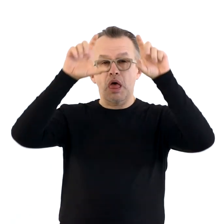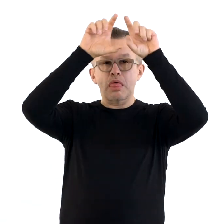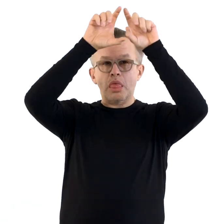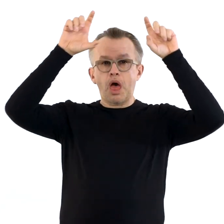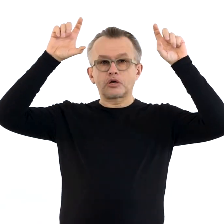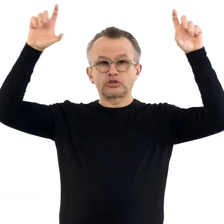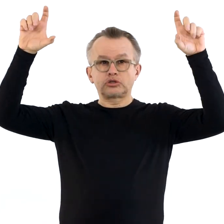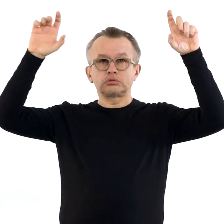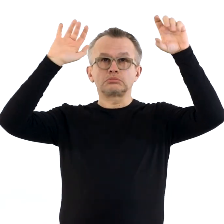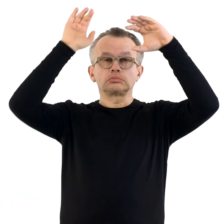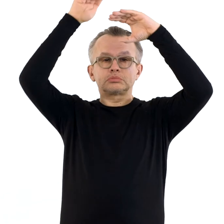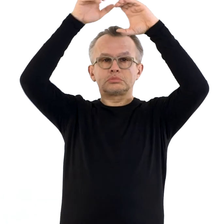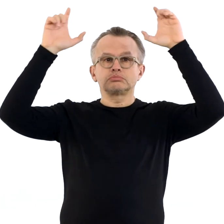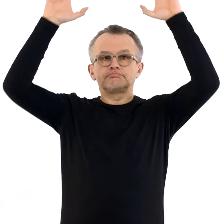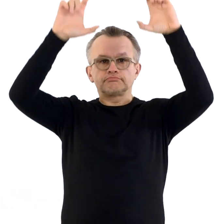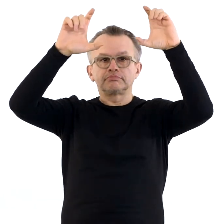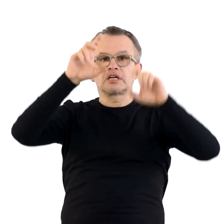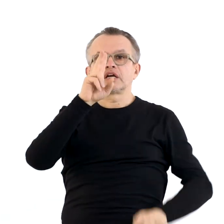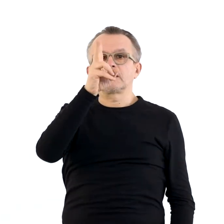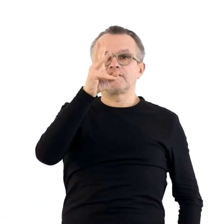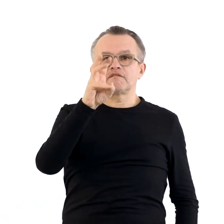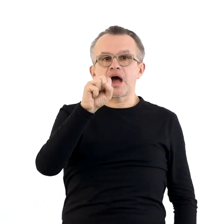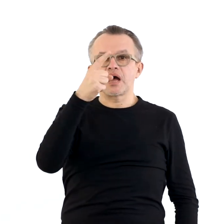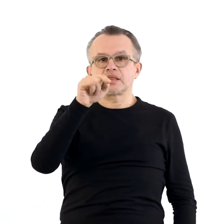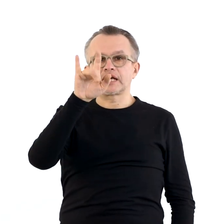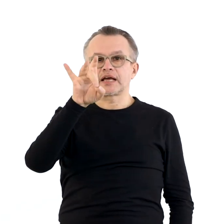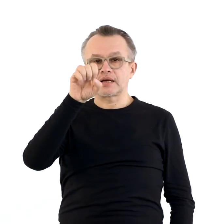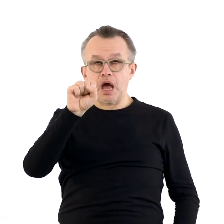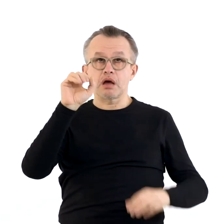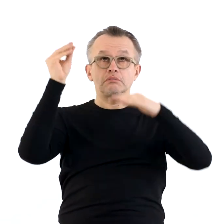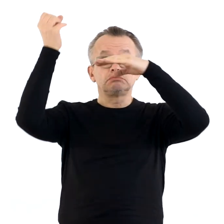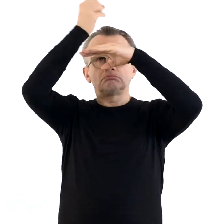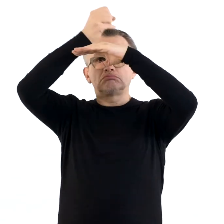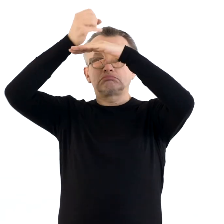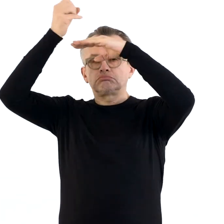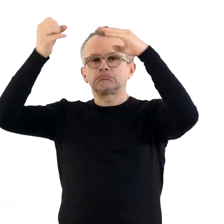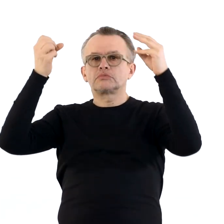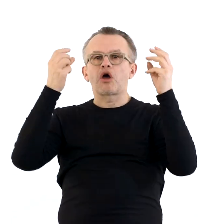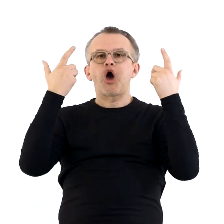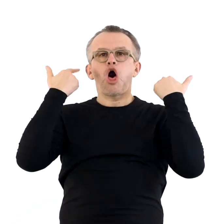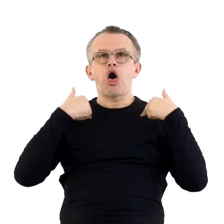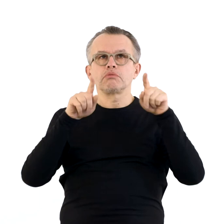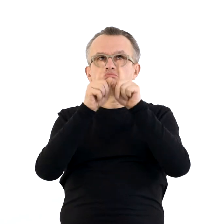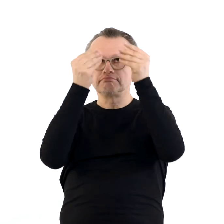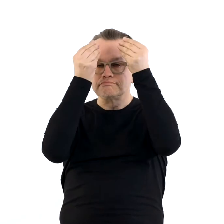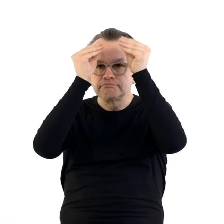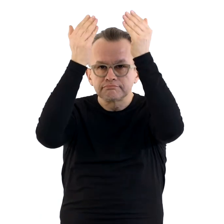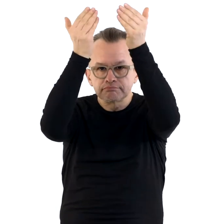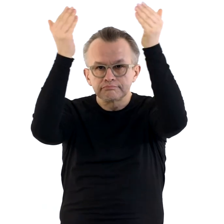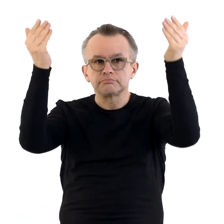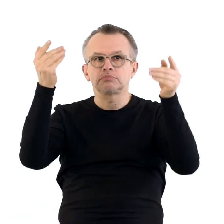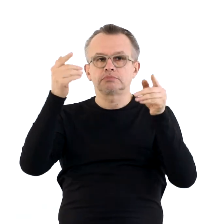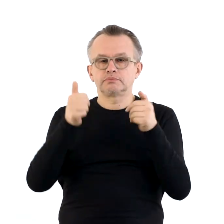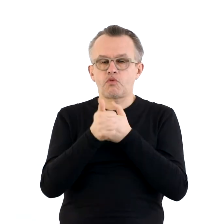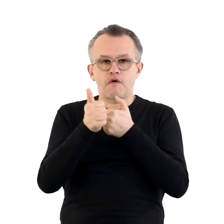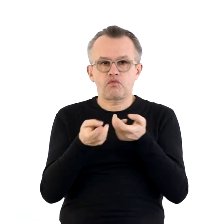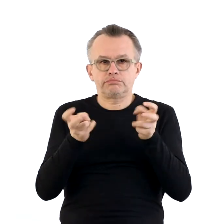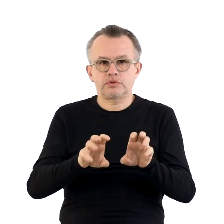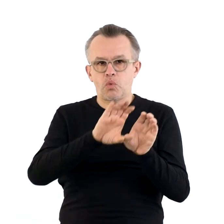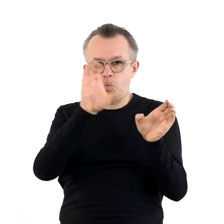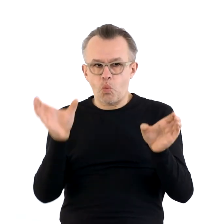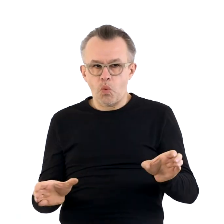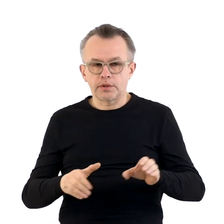Na szczycie umieszczano kwadrygę z posągiem osoby, na cześć której wzniesiono ten łuk.